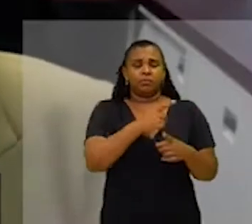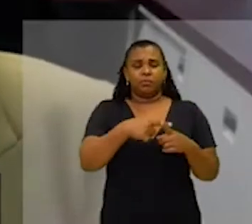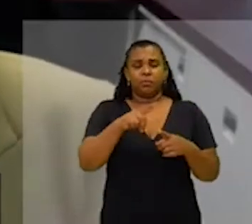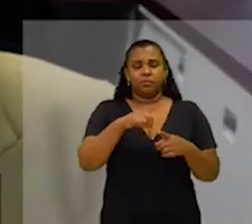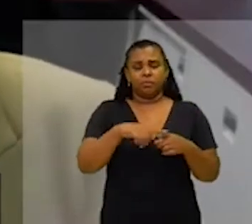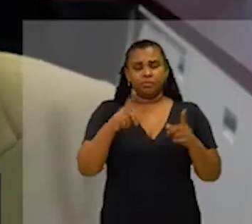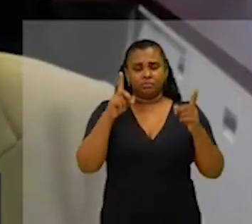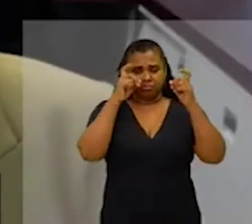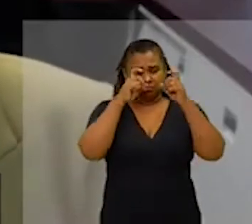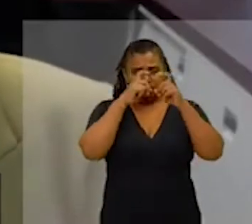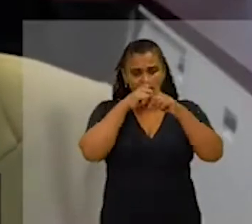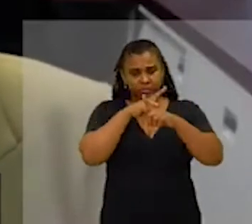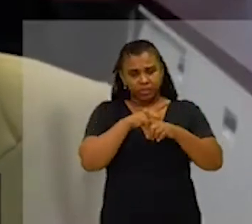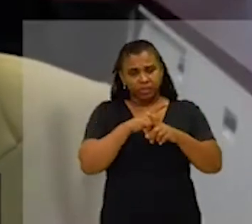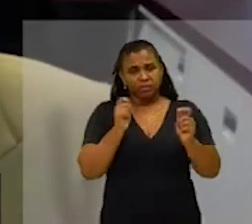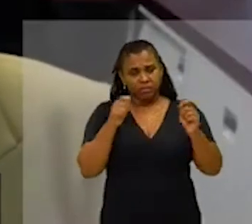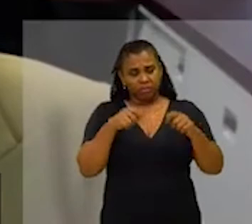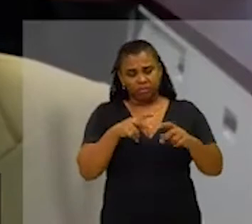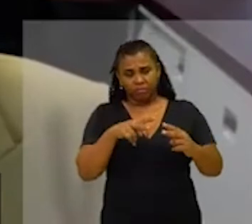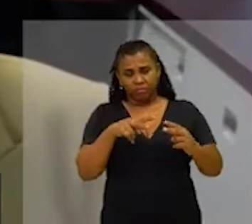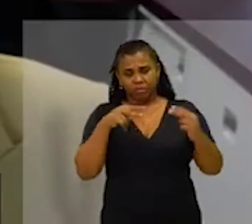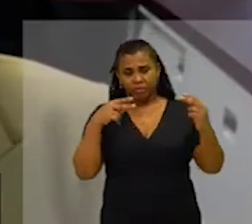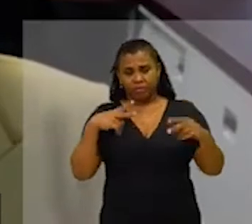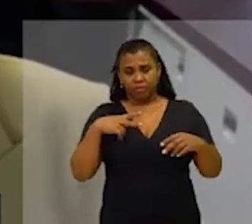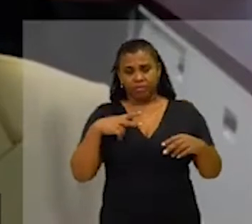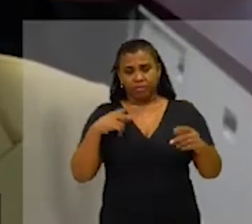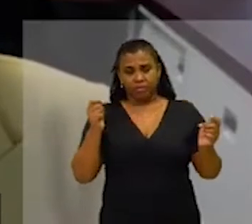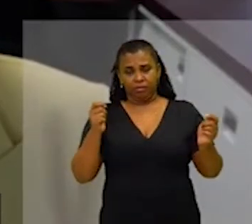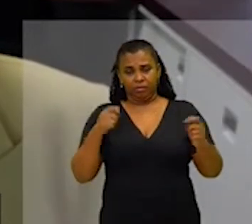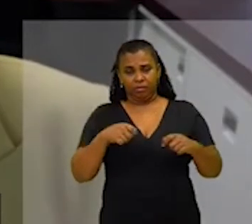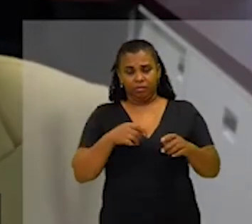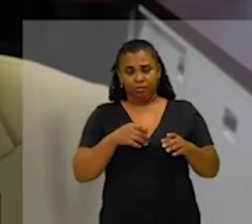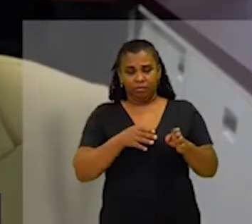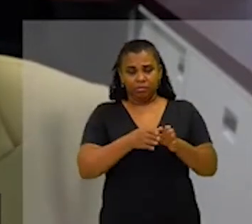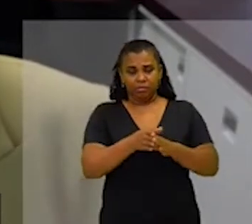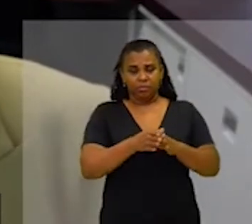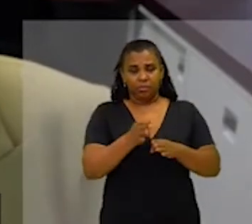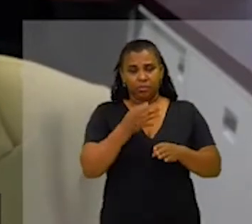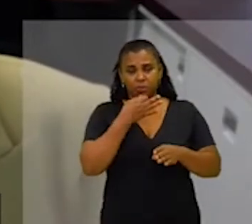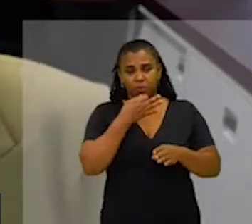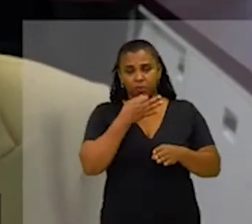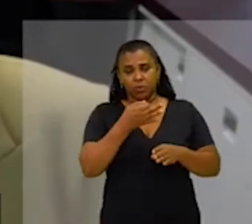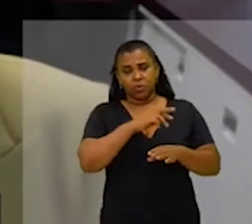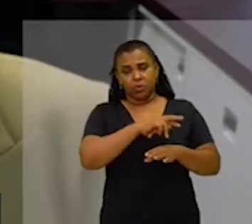e que uma perspectiva privada podem ter novas sugestões diferente daquela que ele tem pessoa